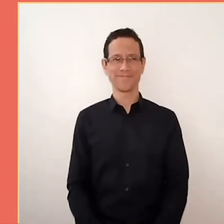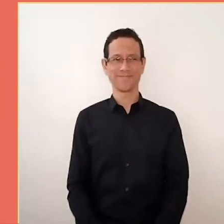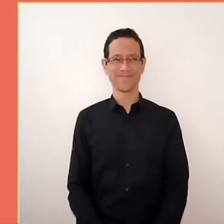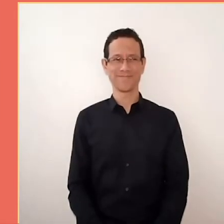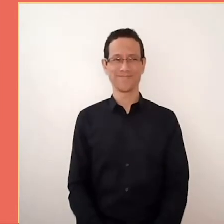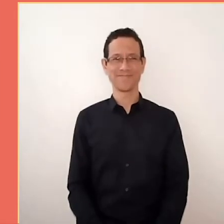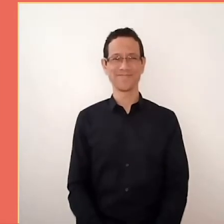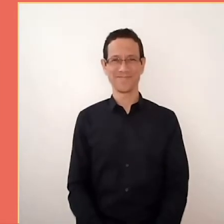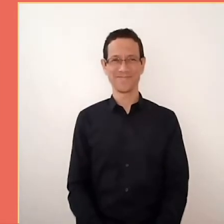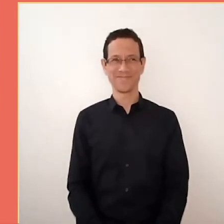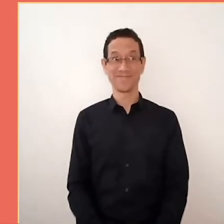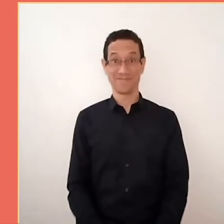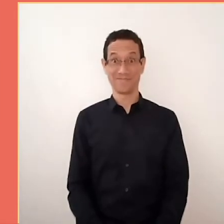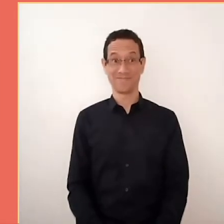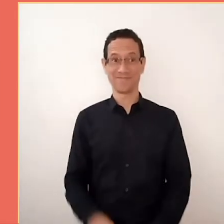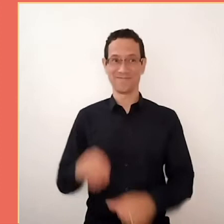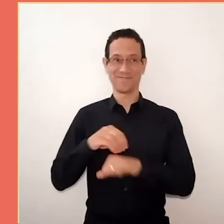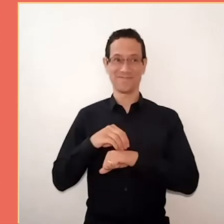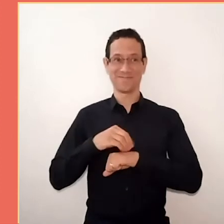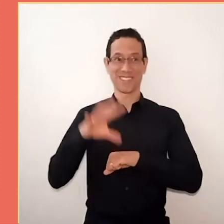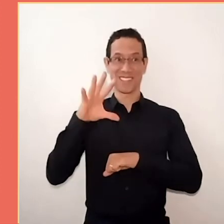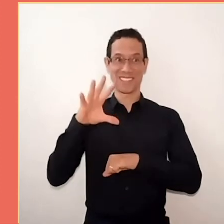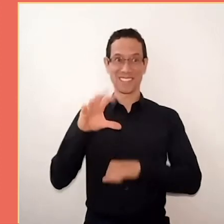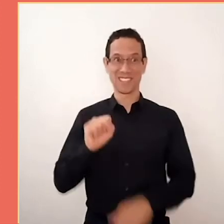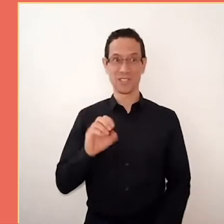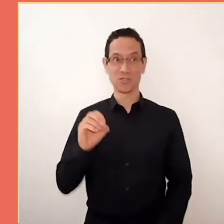Vamos dormir com esta, gente. "Só". Está bom, Marina.